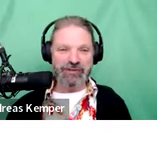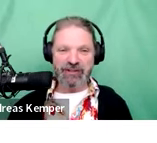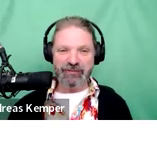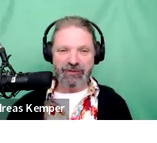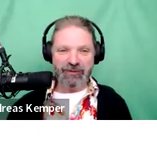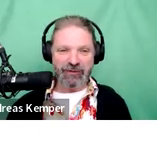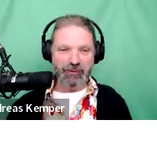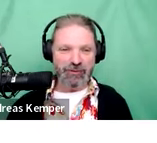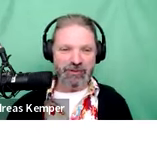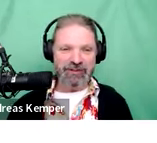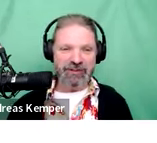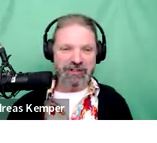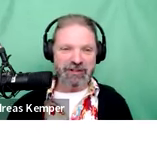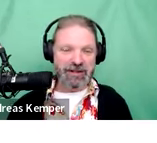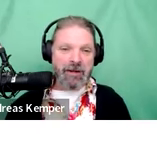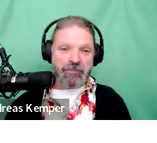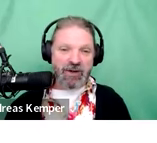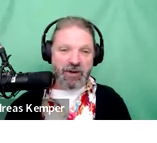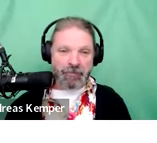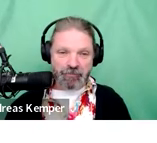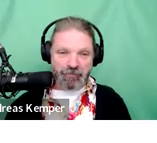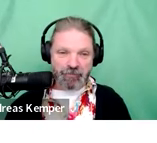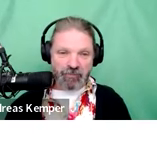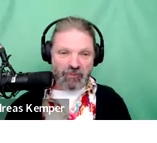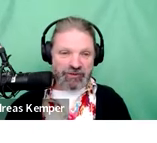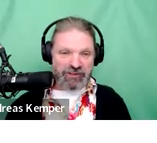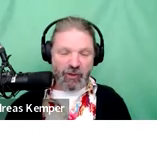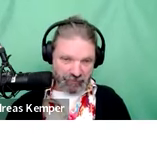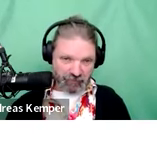Dafür ist ja auch die Broschüre da, um sich die genauer anzuschauen.